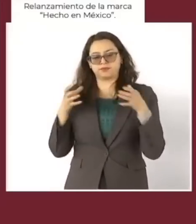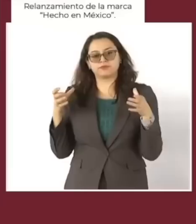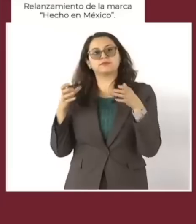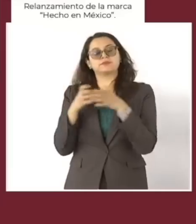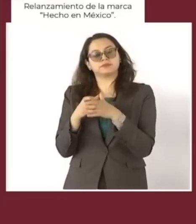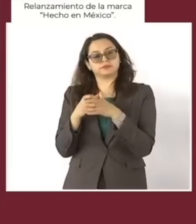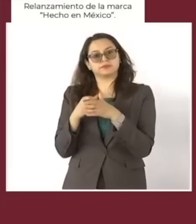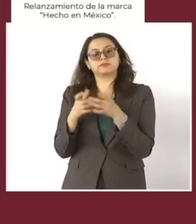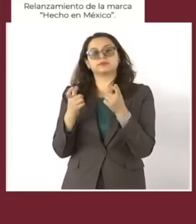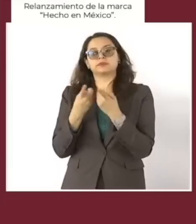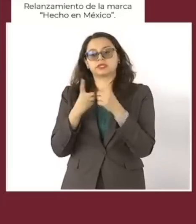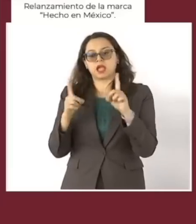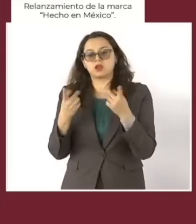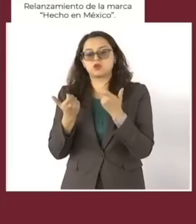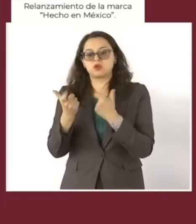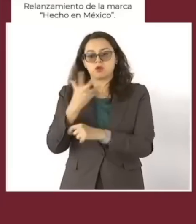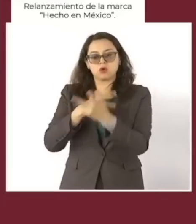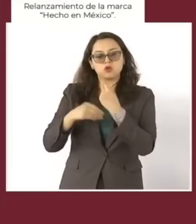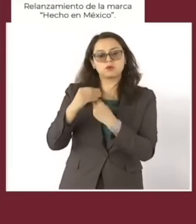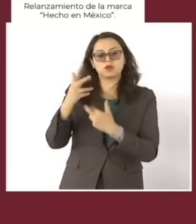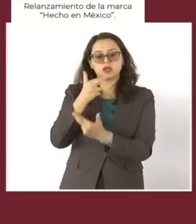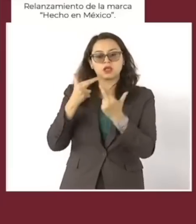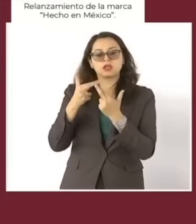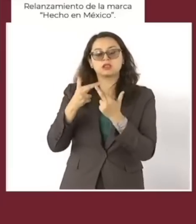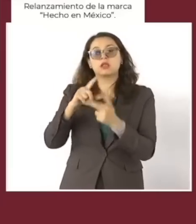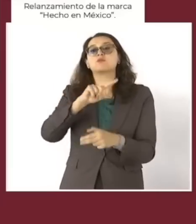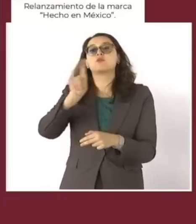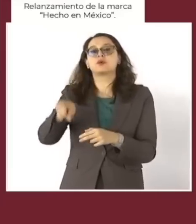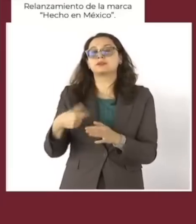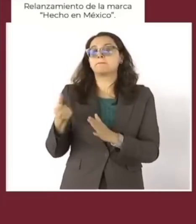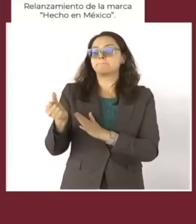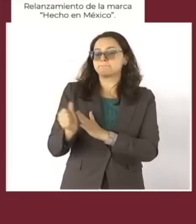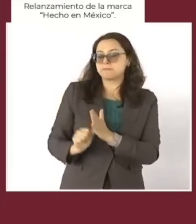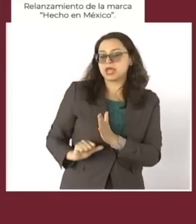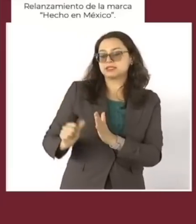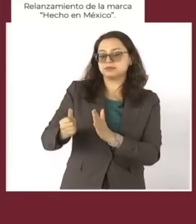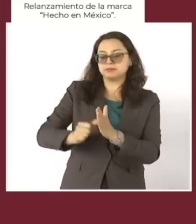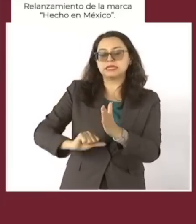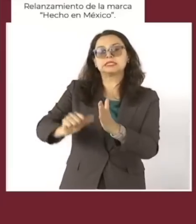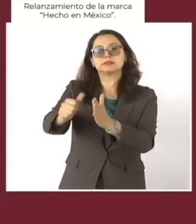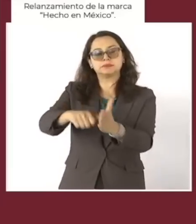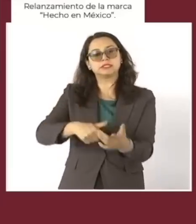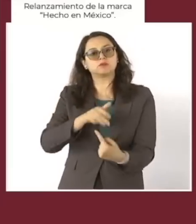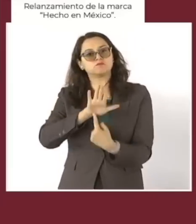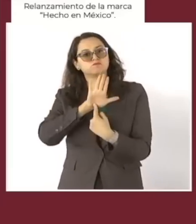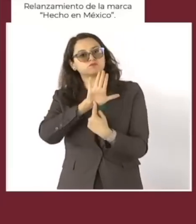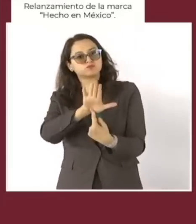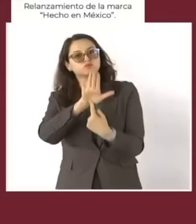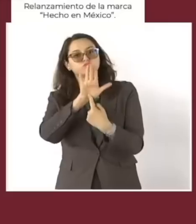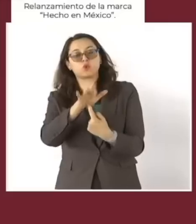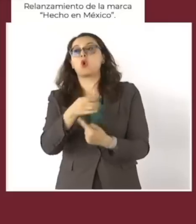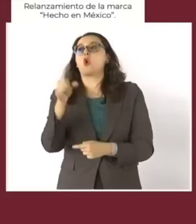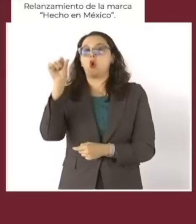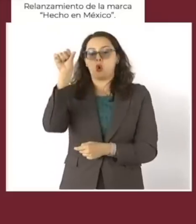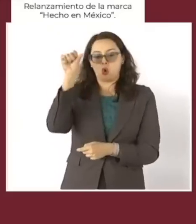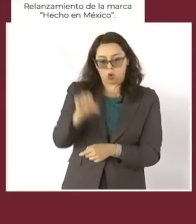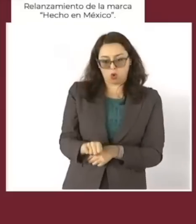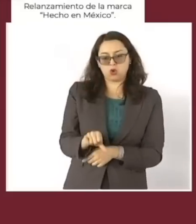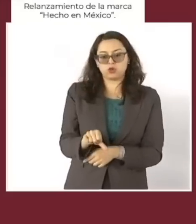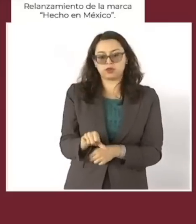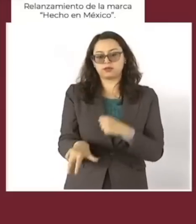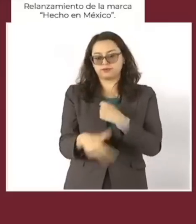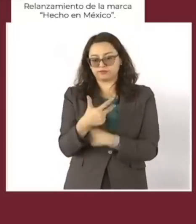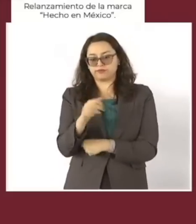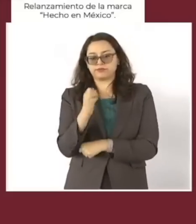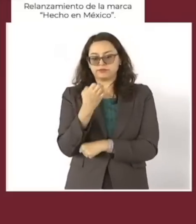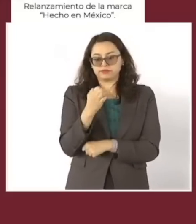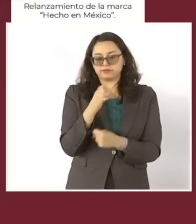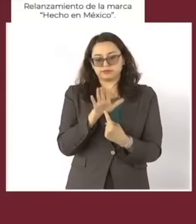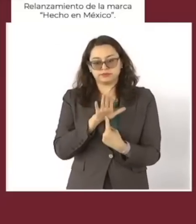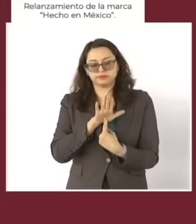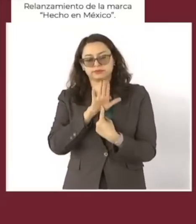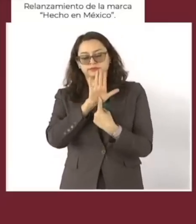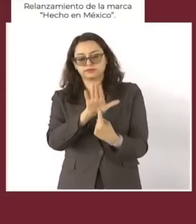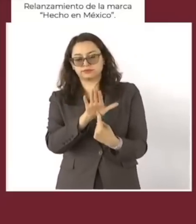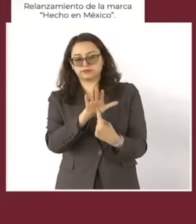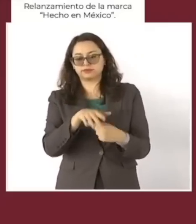y queremos tener cada mes una presentación el día de hoy esta presentación e el punto cuatro inicio